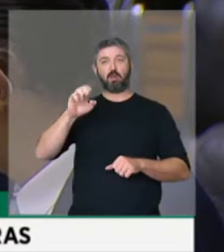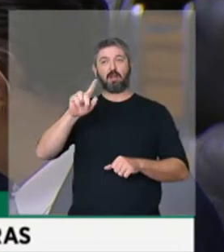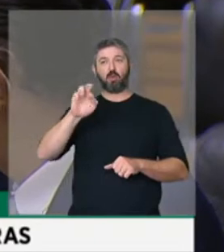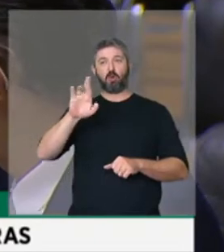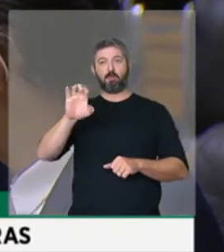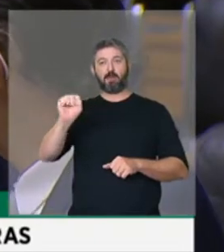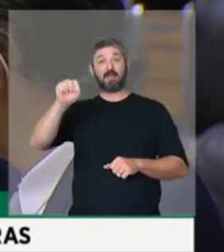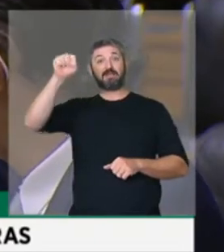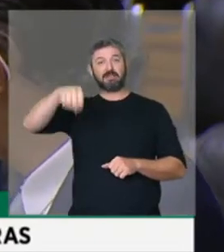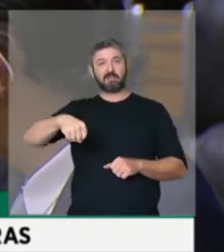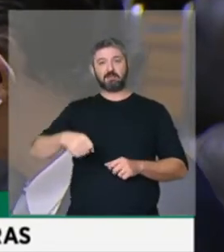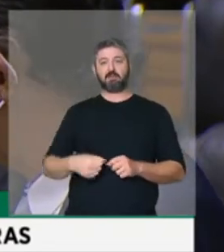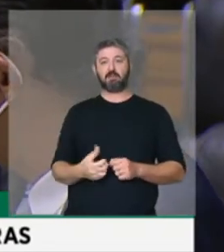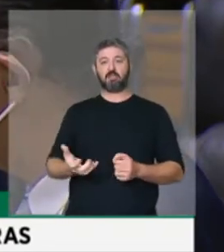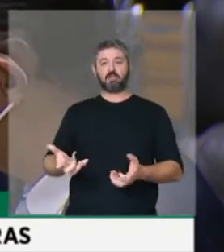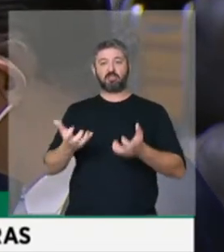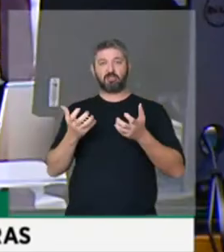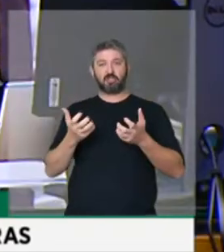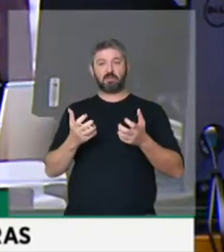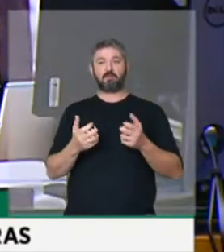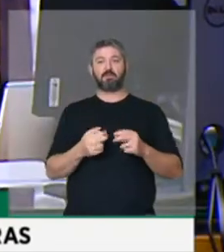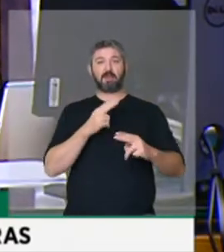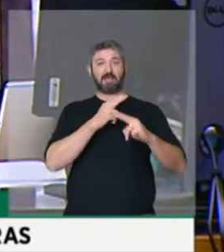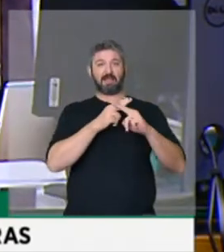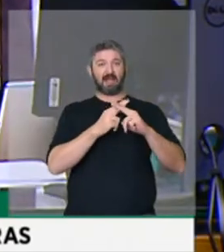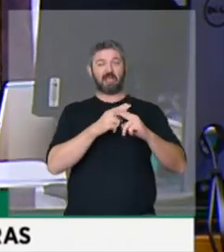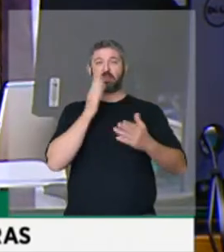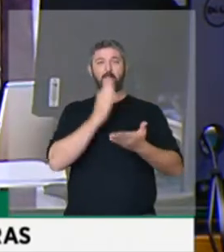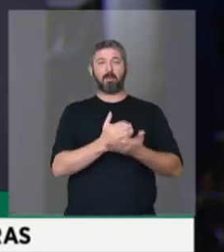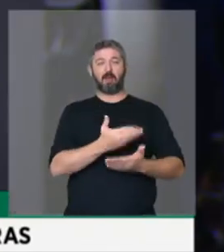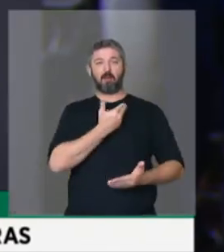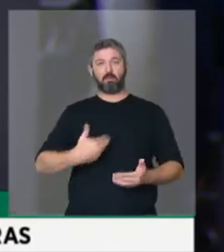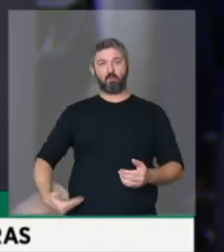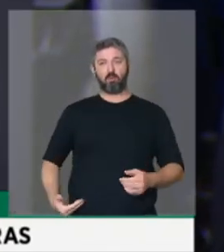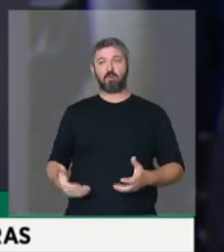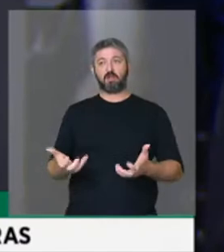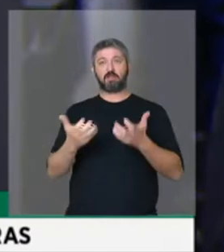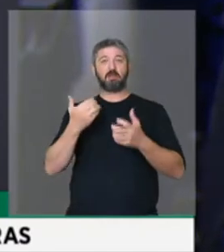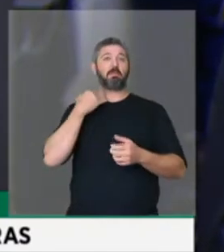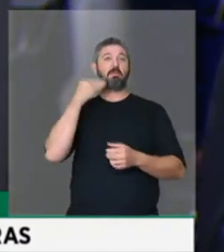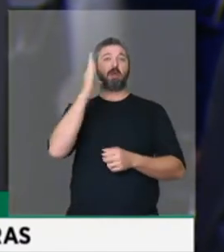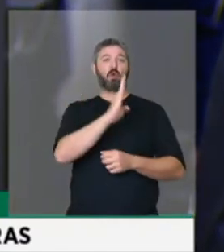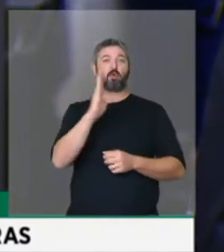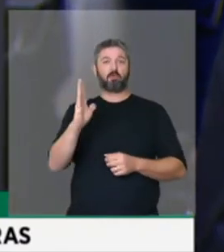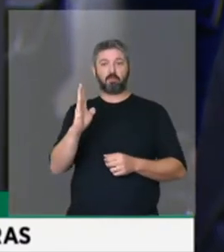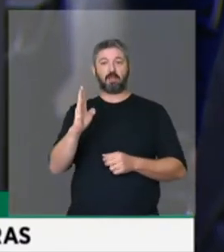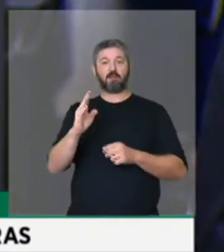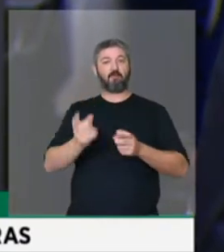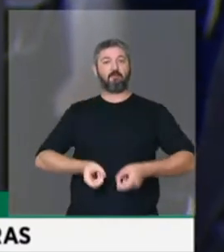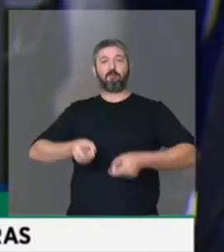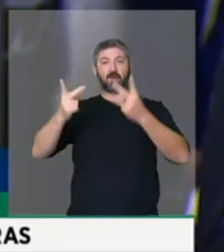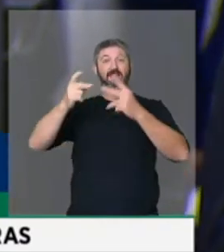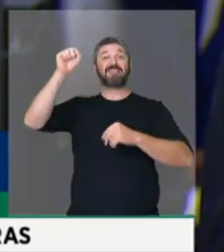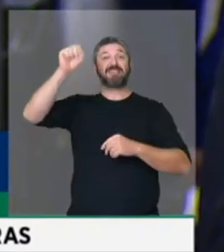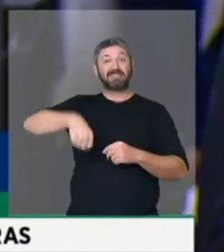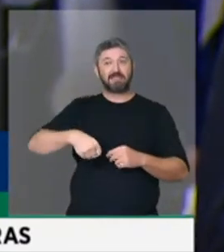[DEPUTADO]: PRESIDENTE O PARTIR NOVO É CERTAMENTE O ÚNICO PARTIDO QUE TEM CORAGEM DE DIZER AQUI... QUE NÓS SOMOS A FAVOR DA PRIVATIZAÇÃO DA